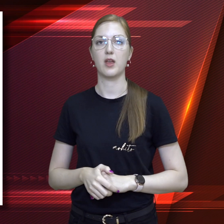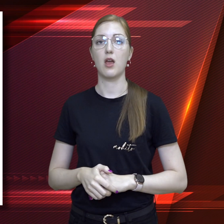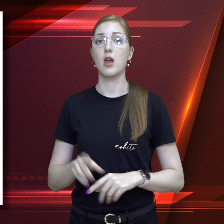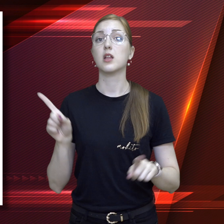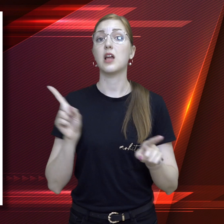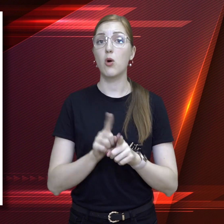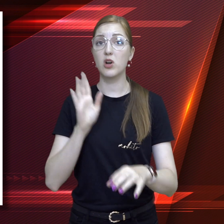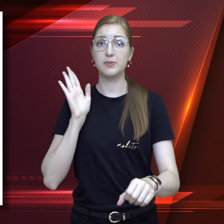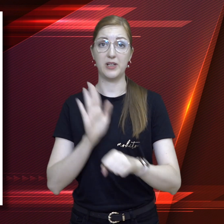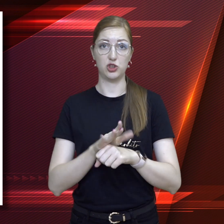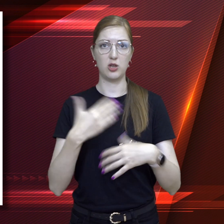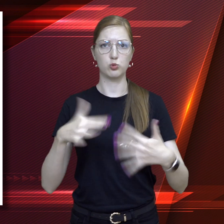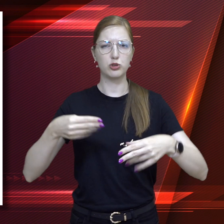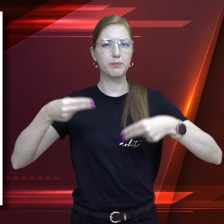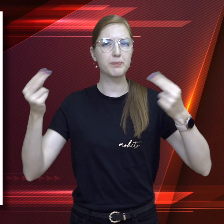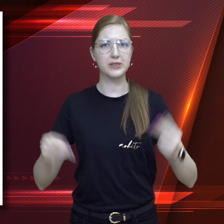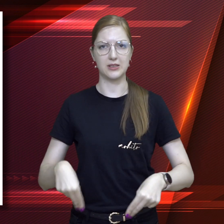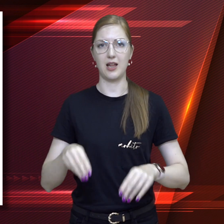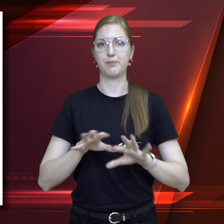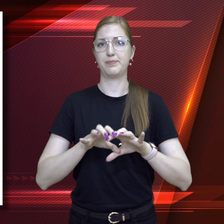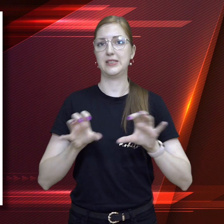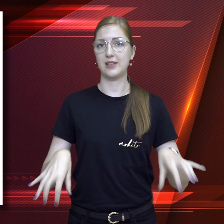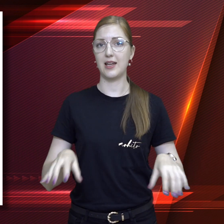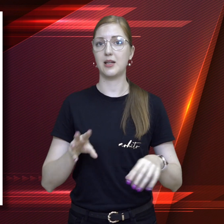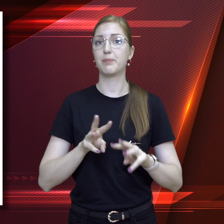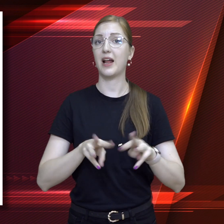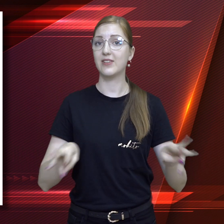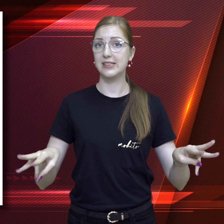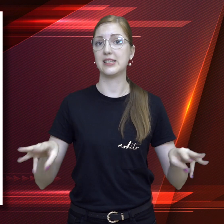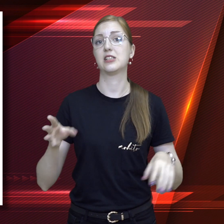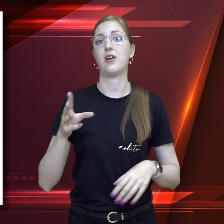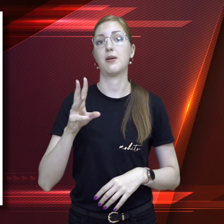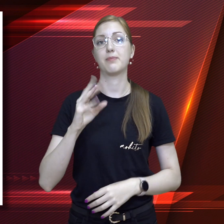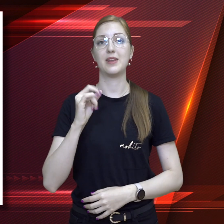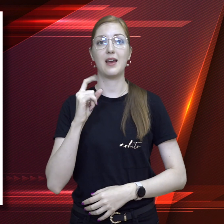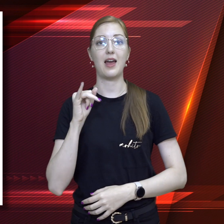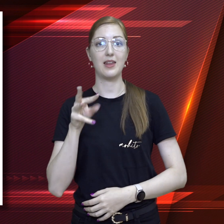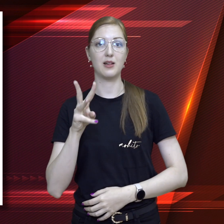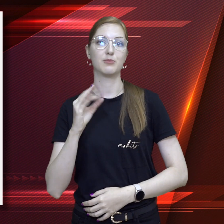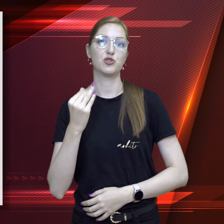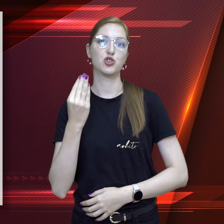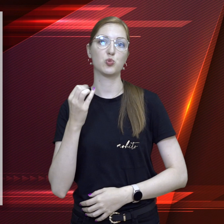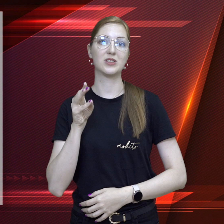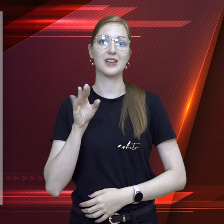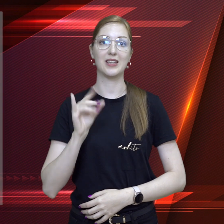Такое распоряжение подписал Председатель Правительства Михаил Мишустин.